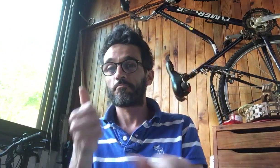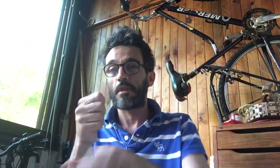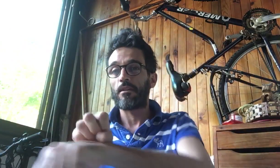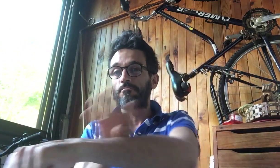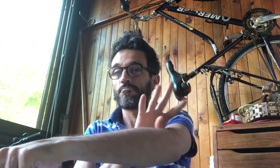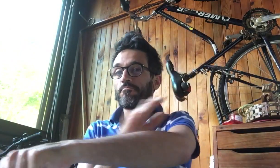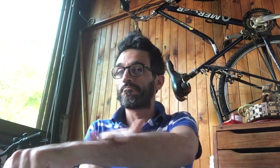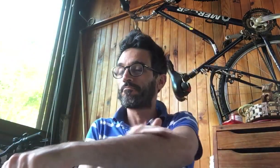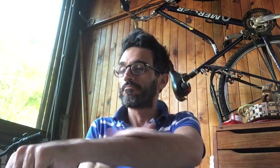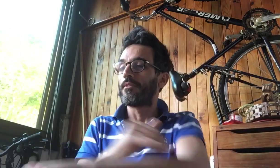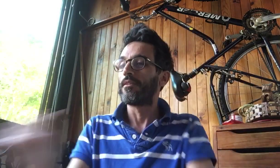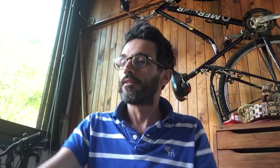super qui donne des frissons.